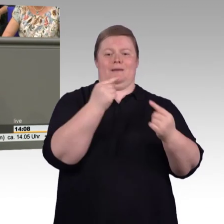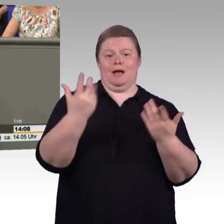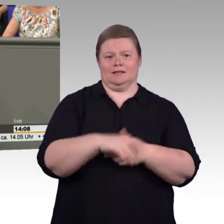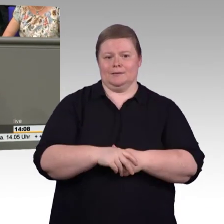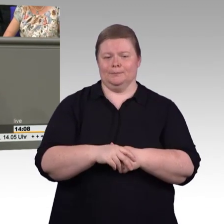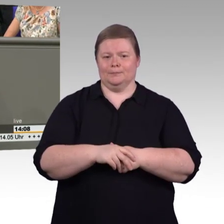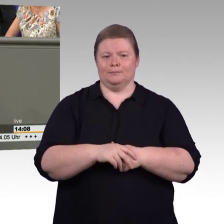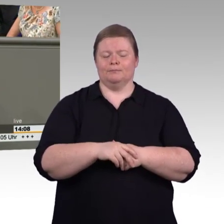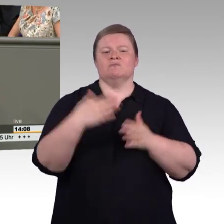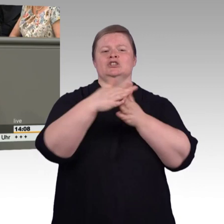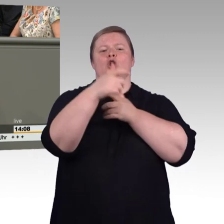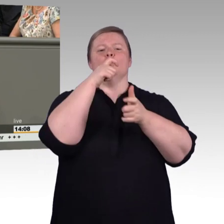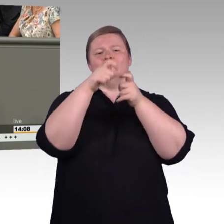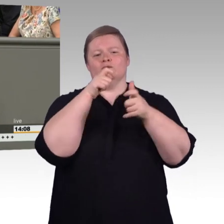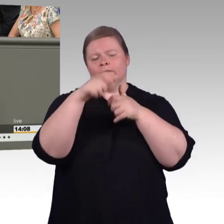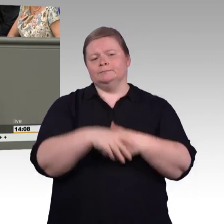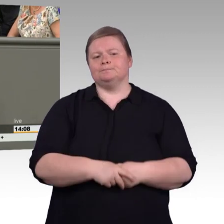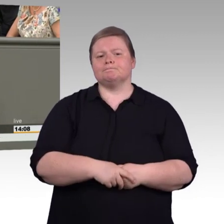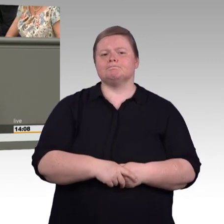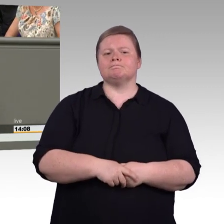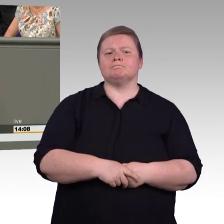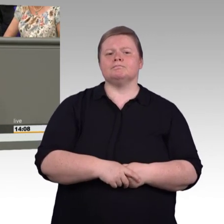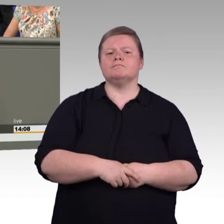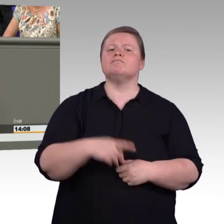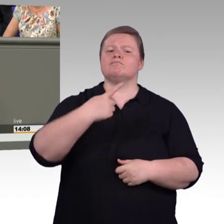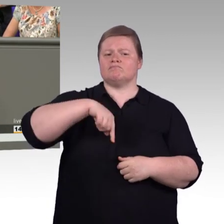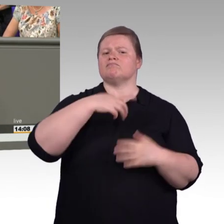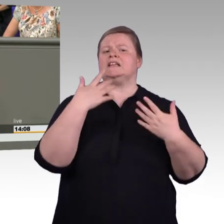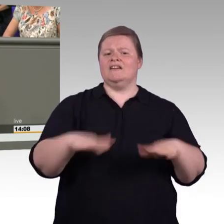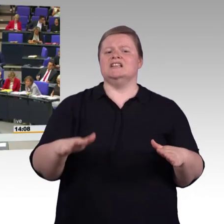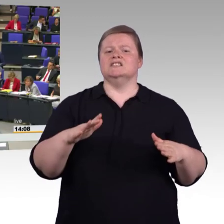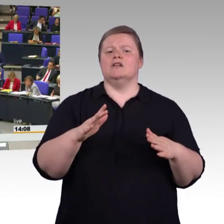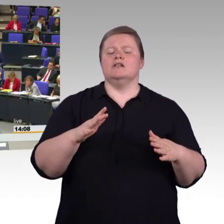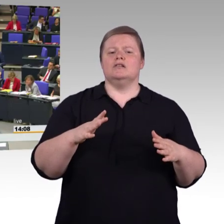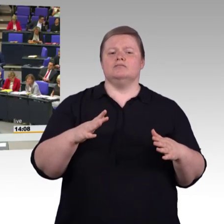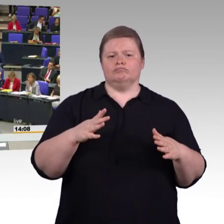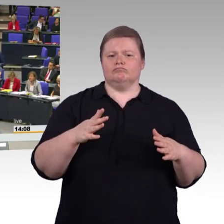Sie haben uns eben vorgeworfen, wir würden die Kinder als Eigentum der Eltern betrachten,